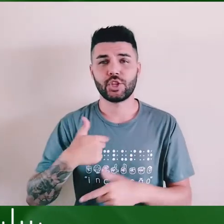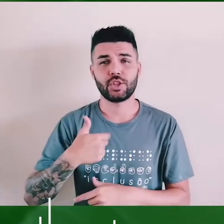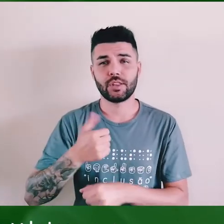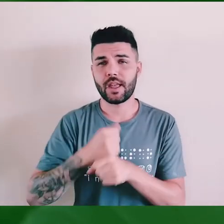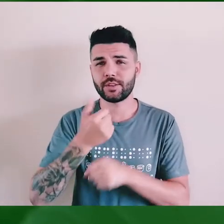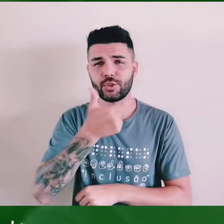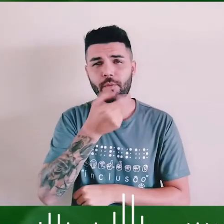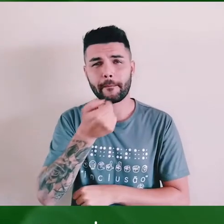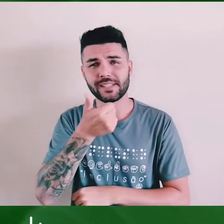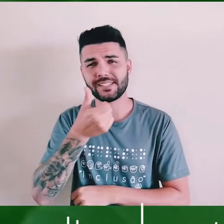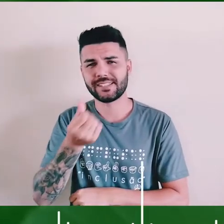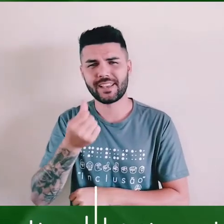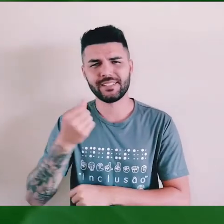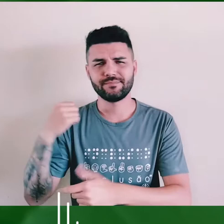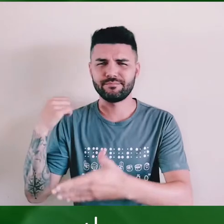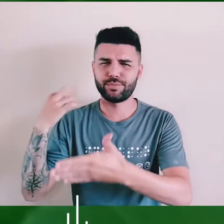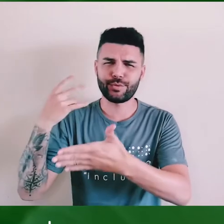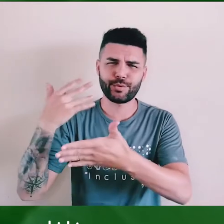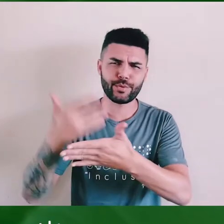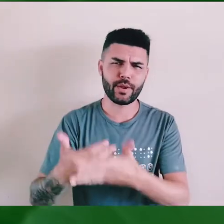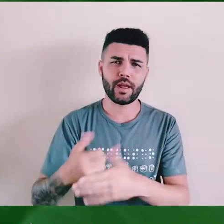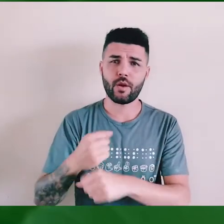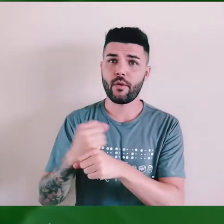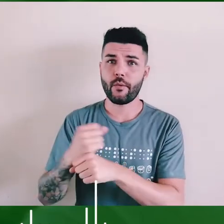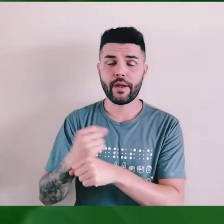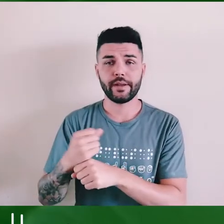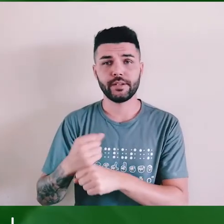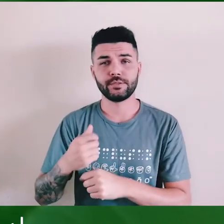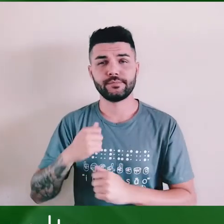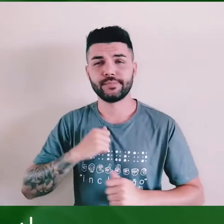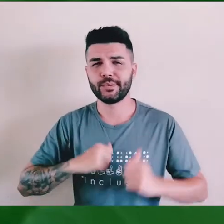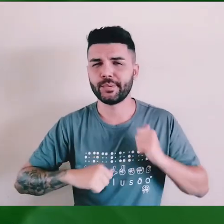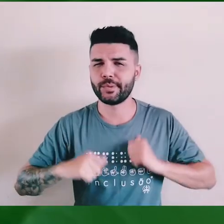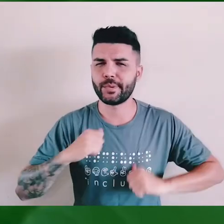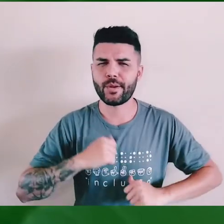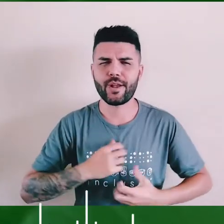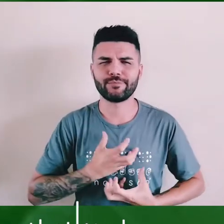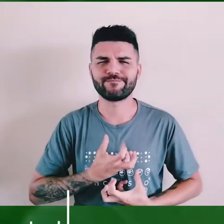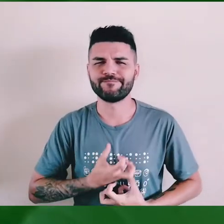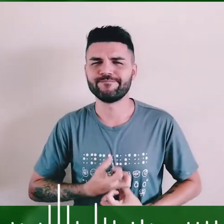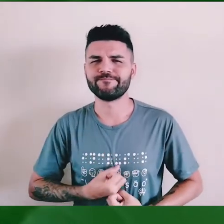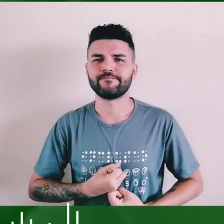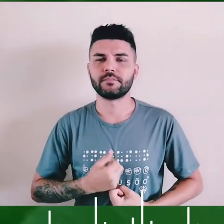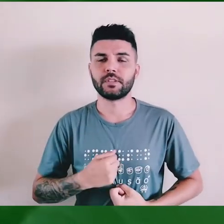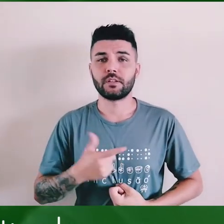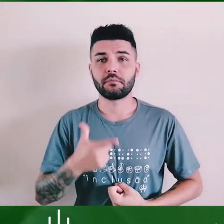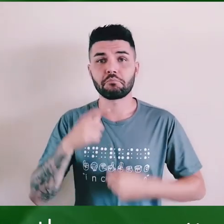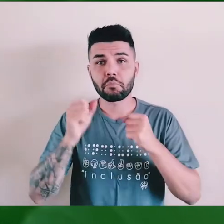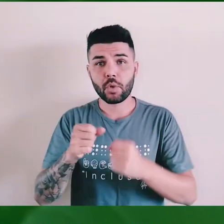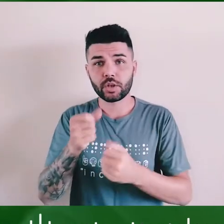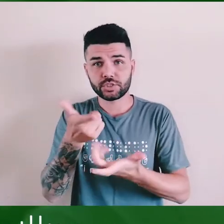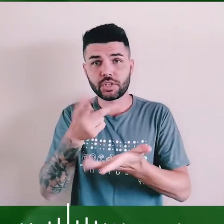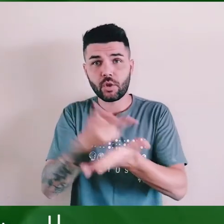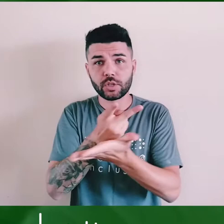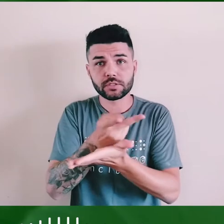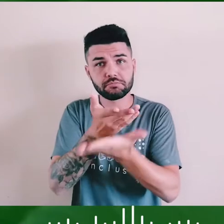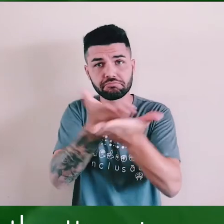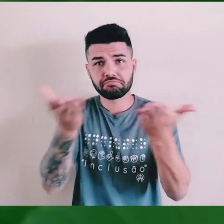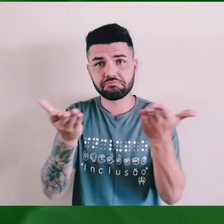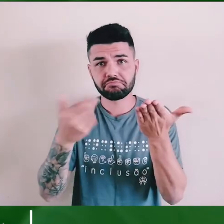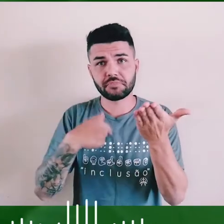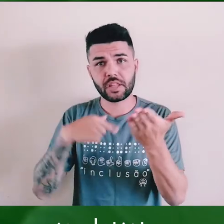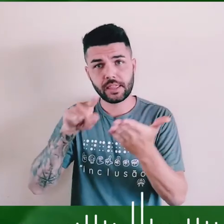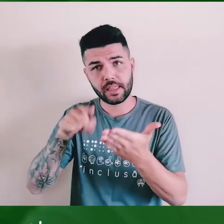e é uma angústia muito grande. Eu imagino que pode ser algo que aconteça com alguém